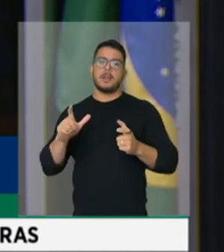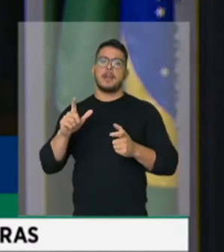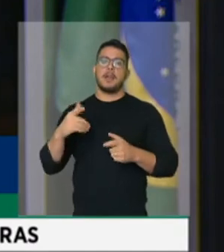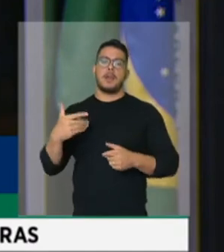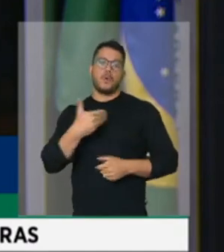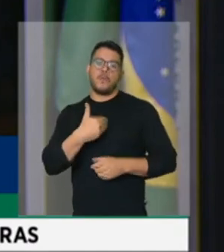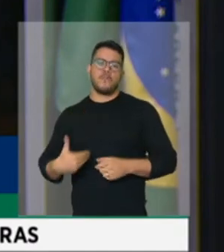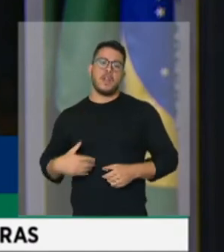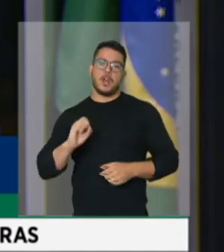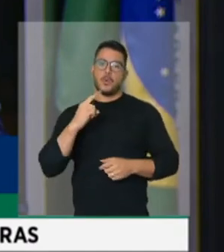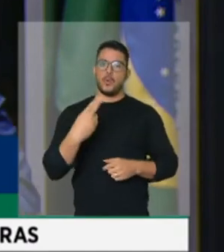SEI SE VAI AUMENTAR OU SE VAI DIMINUIR, PORQUE O QUE DECIDE